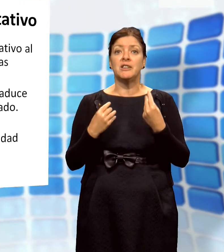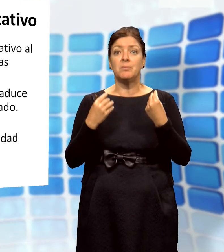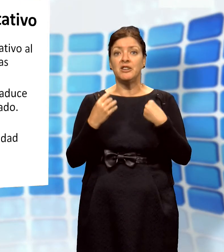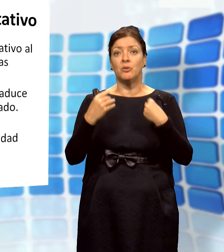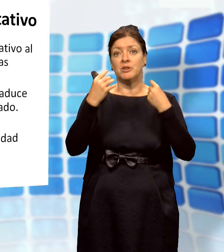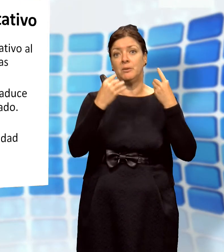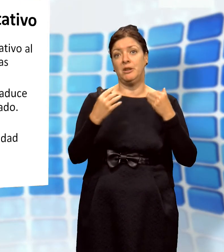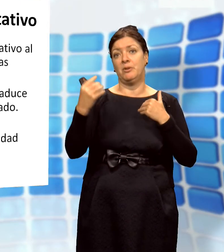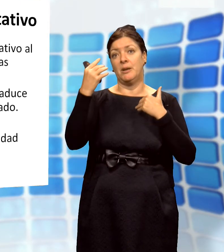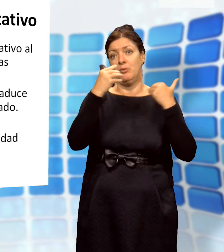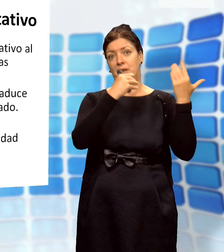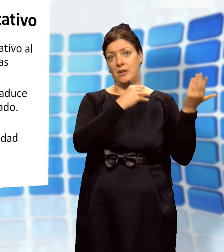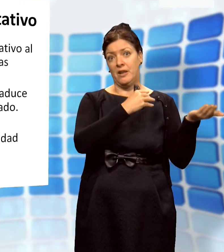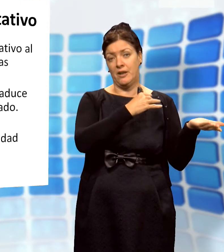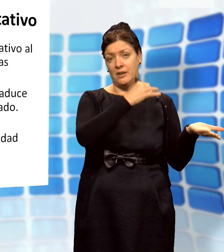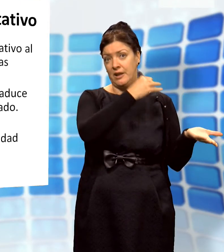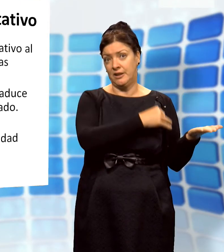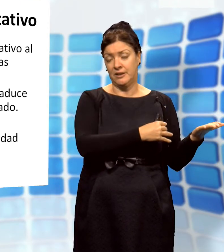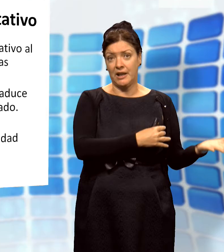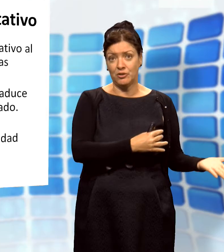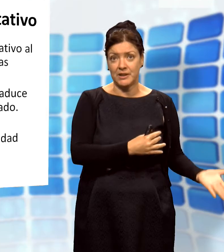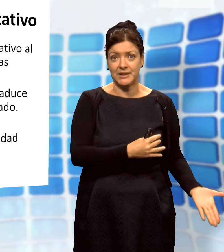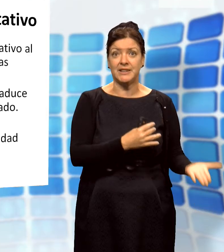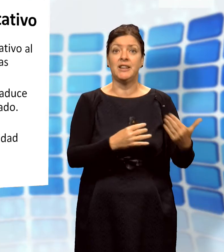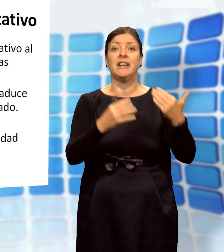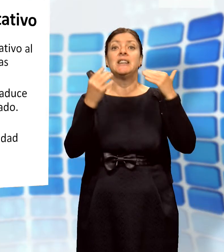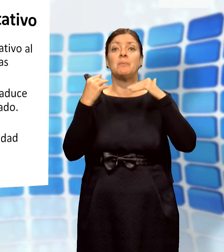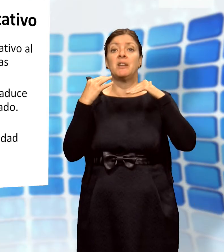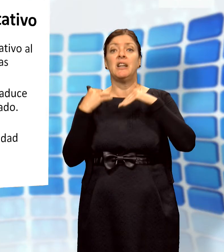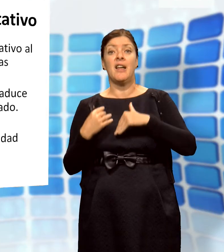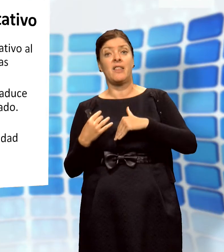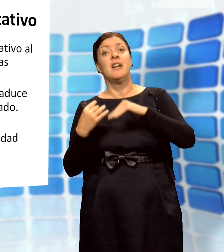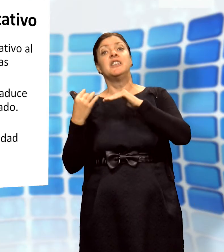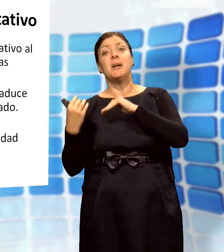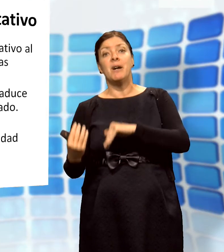este país como se vivía por ejemplo hace 30 años atrás, así que esta ... llamada